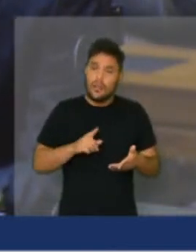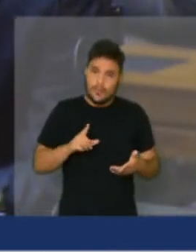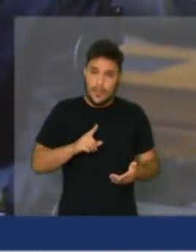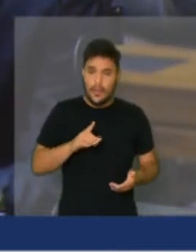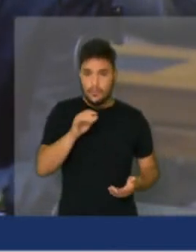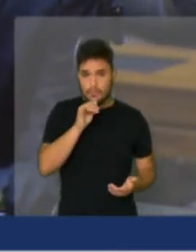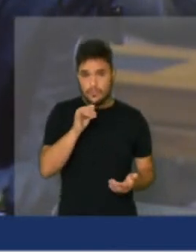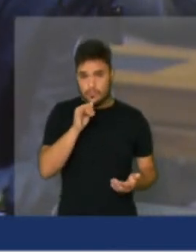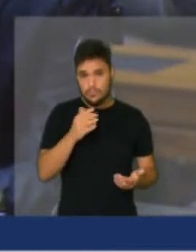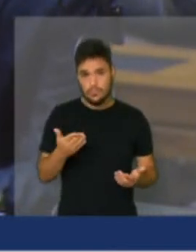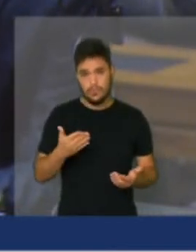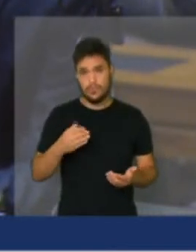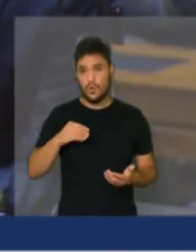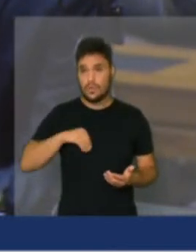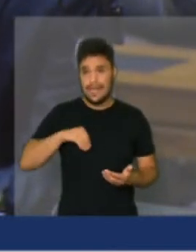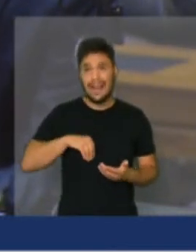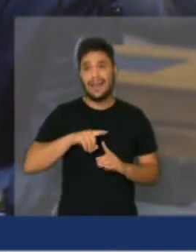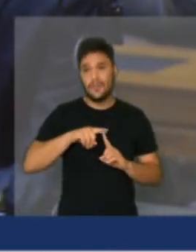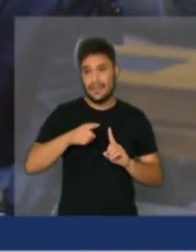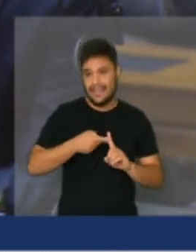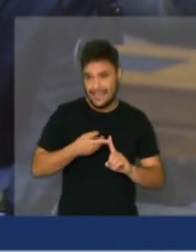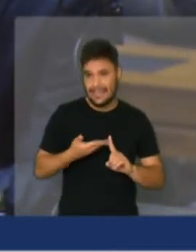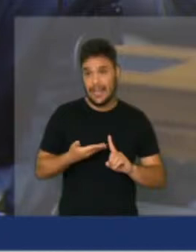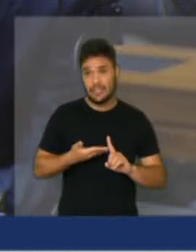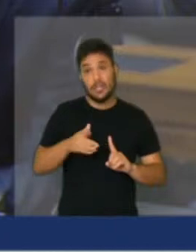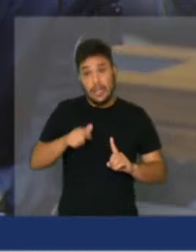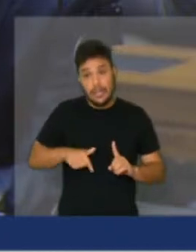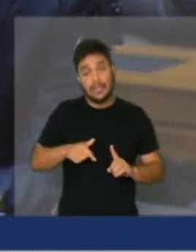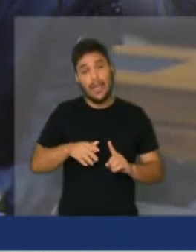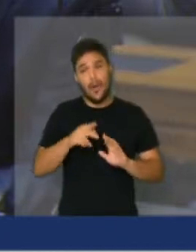TEMOS QUE VOTAR ESSE PROJETO E DAR UM ALENTO EM MEIO A ESSA PANDEMIA A QUEM GERA EMPREGO